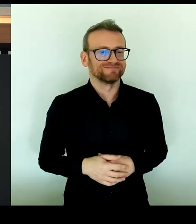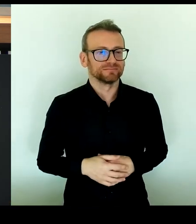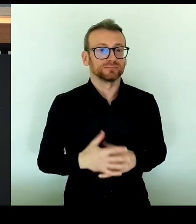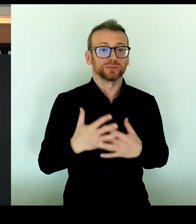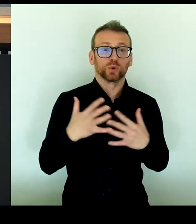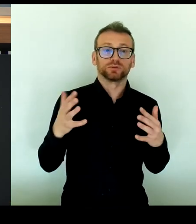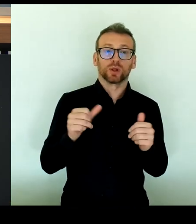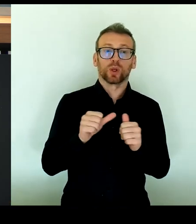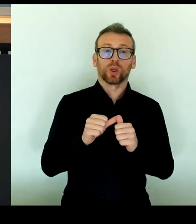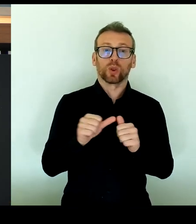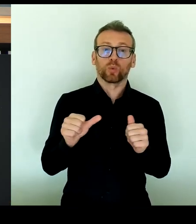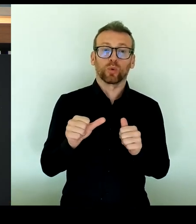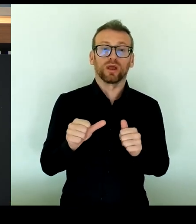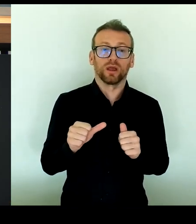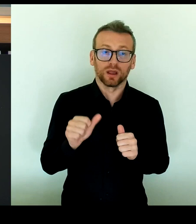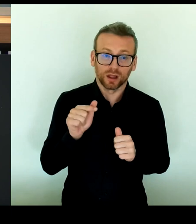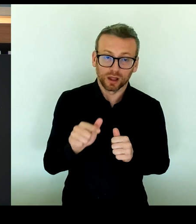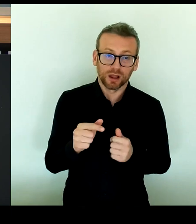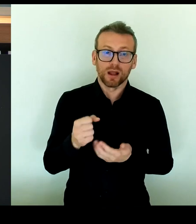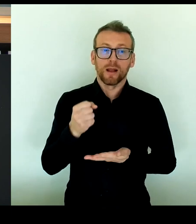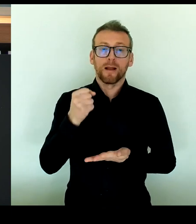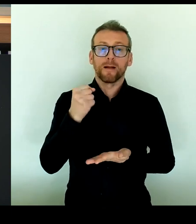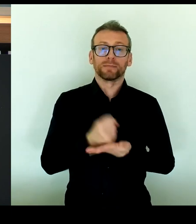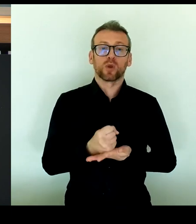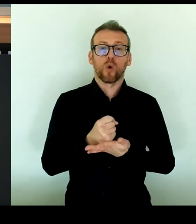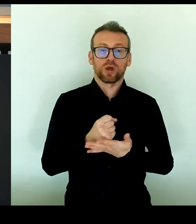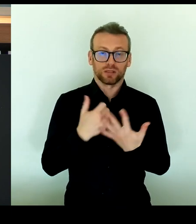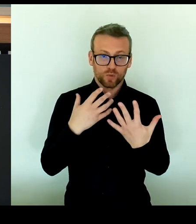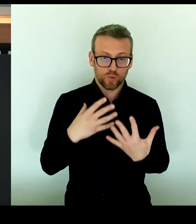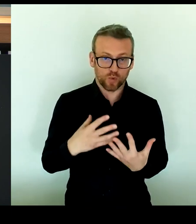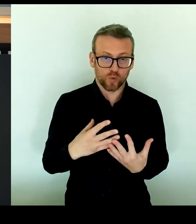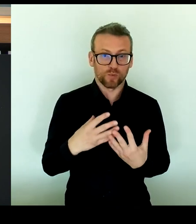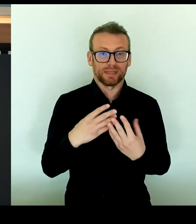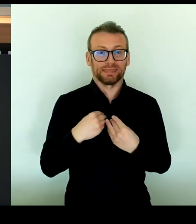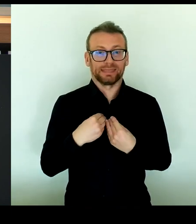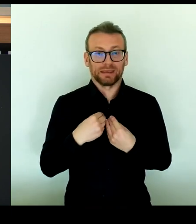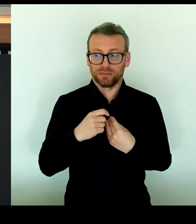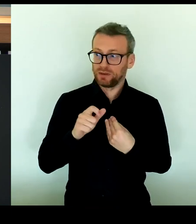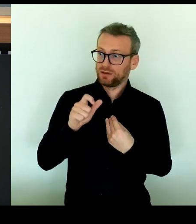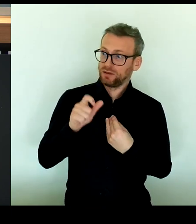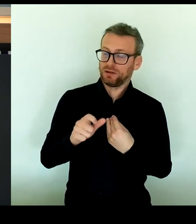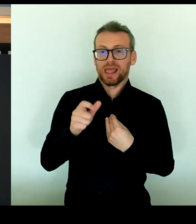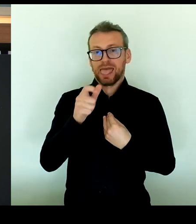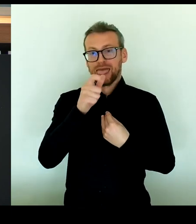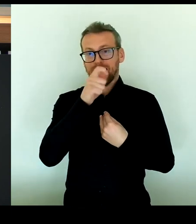um einiges schwieriger gewesen. Für Ihren Einsatz, vor allem auch für die Freundlichkeit,